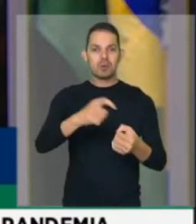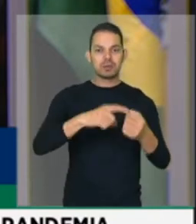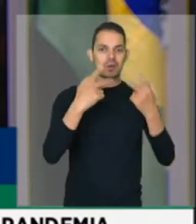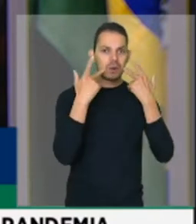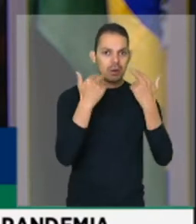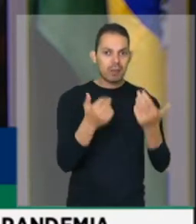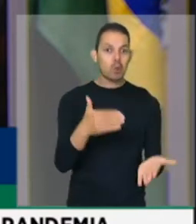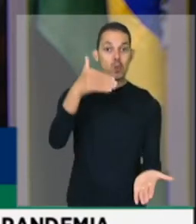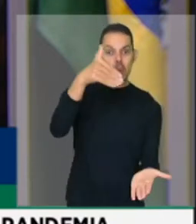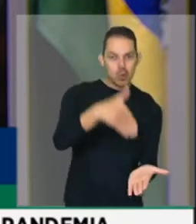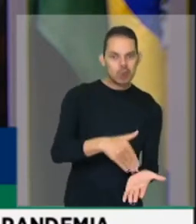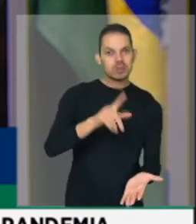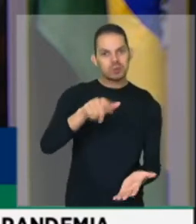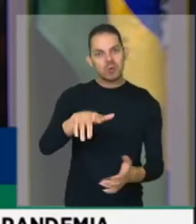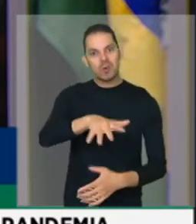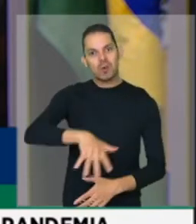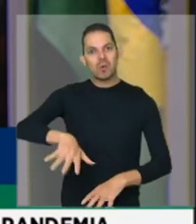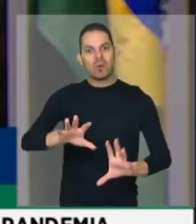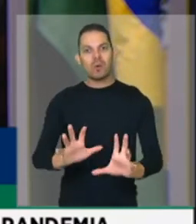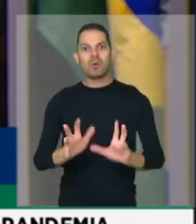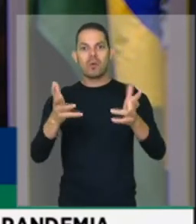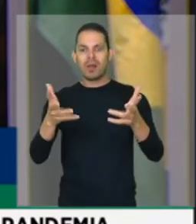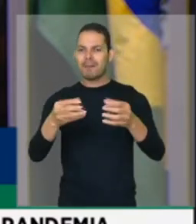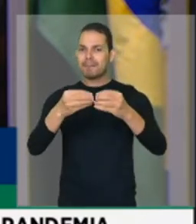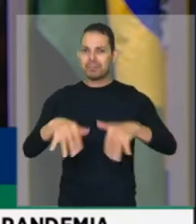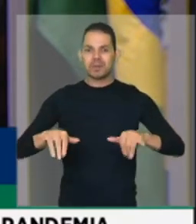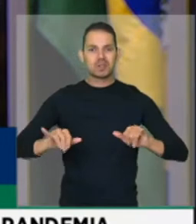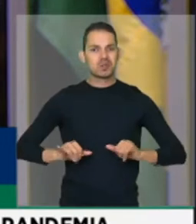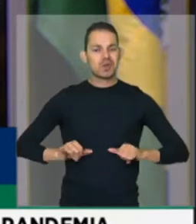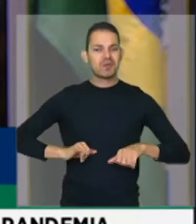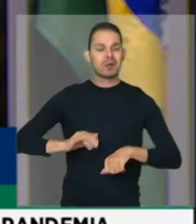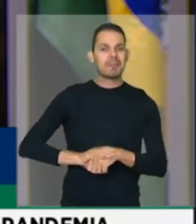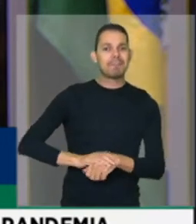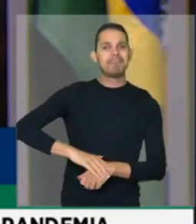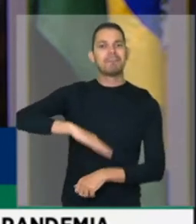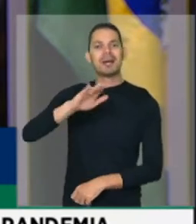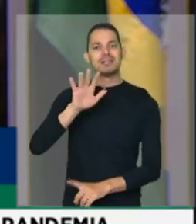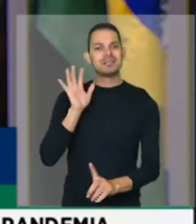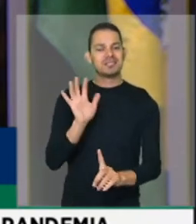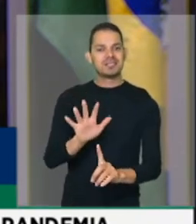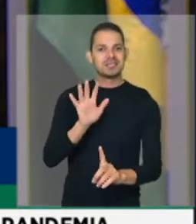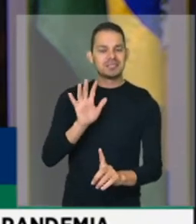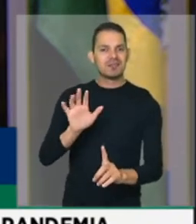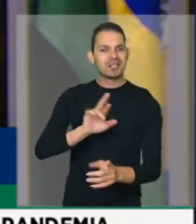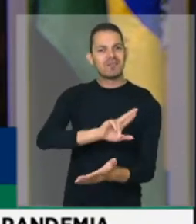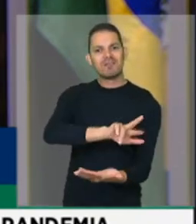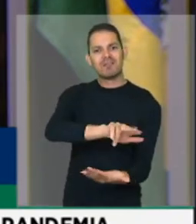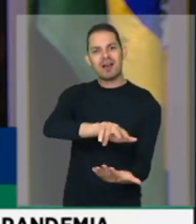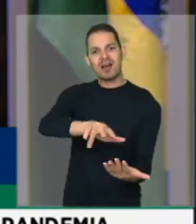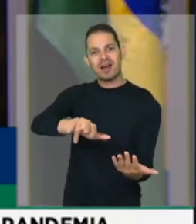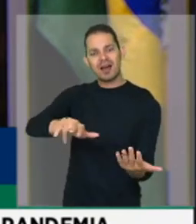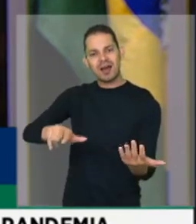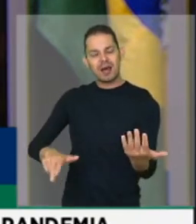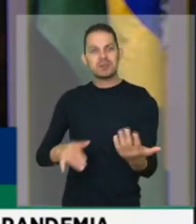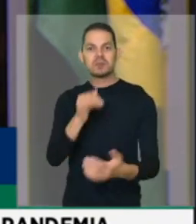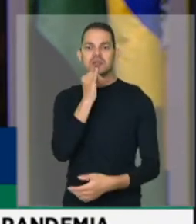RETOMADO. O SETOR MAIS PREJUDICADO NO PAÍS... QUE AFETA INCLUSIVE DIVERSOS OUTROS COMO... O SETOR DE